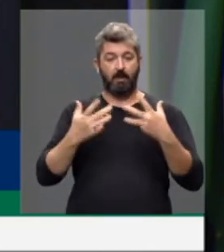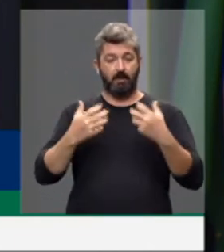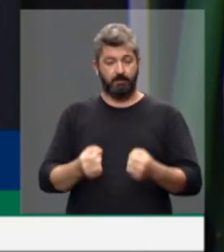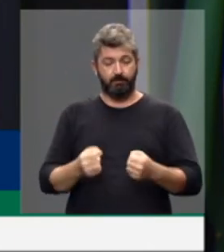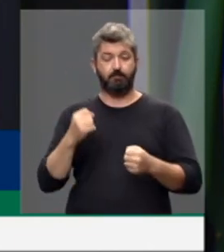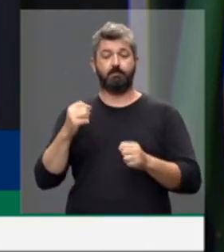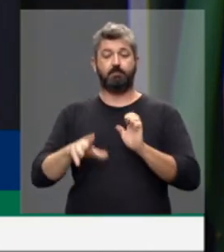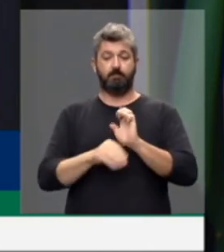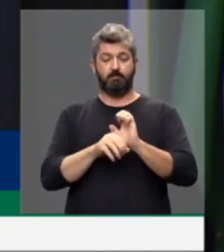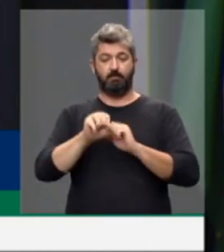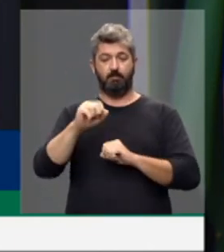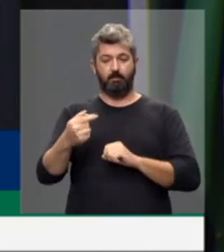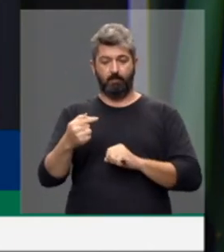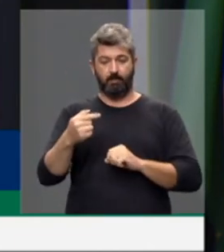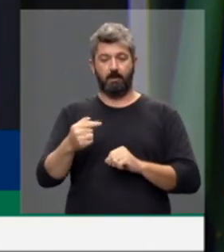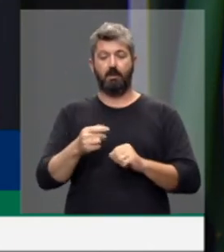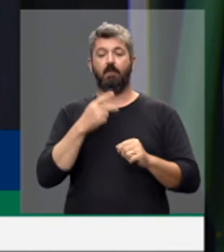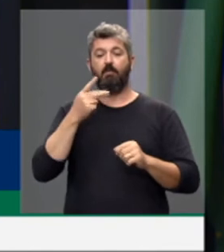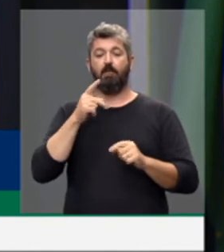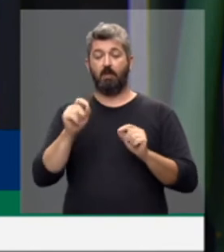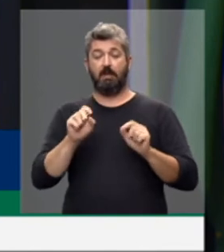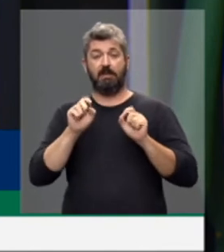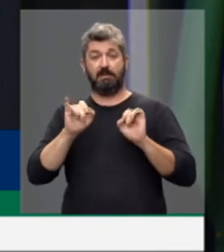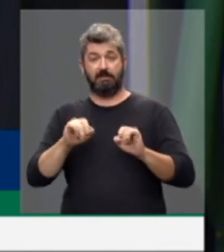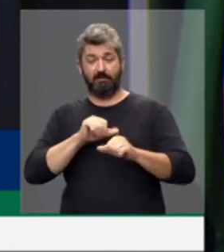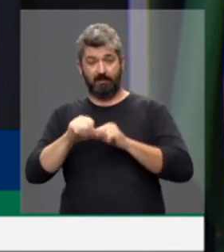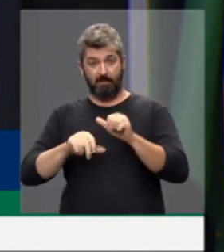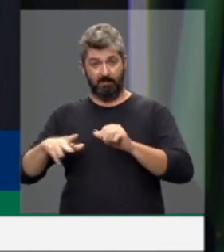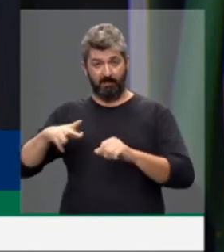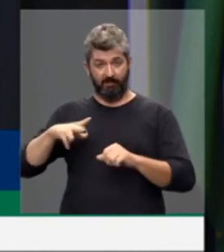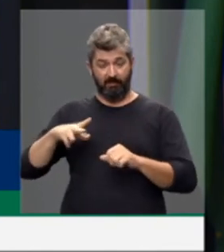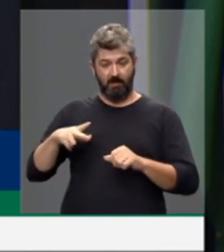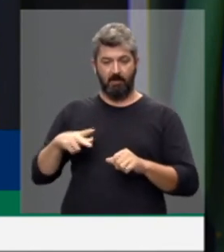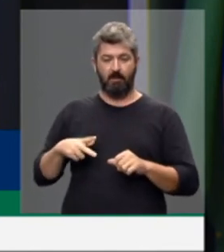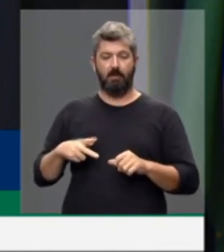ESTATAL, ELIMINANDO ESPAÇO PARA INTERPRETAÇÕES DIVERGENTES, ENTENDEMOS OPORTUNO ADICIONALMENTE O